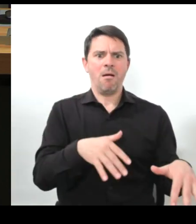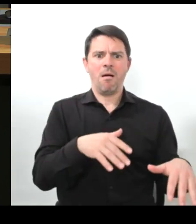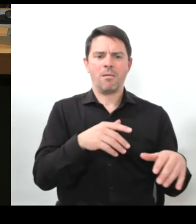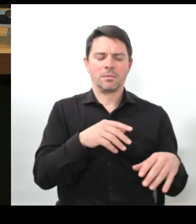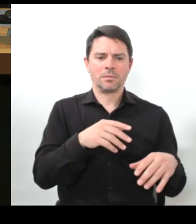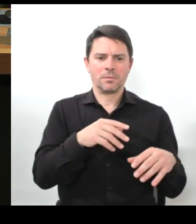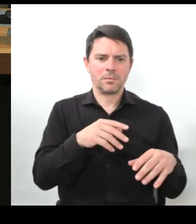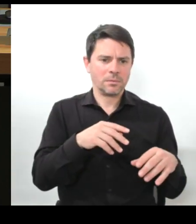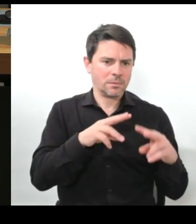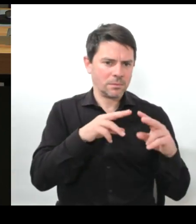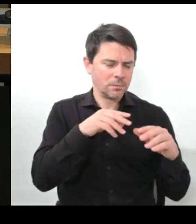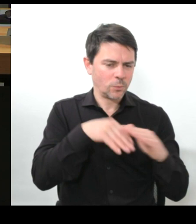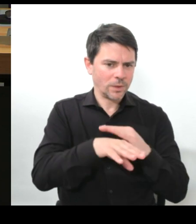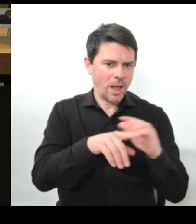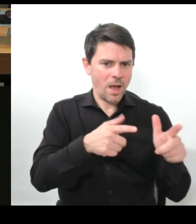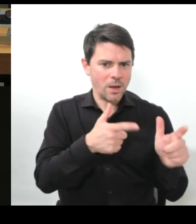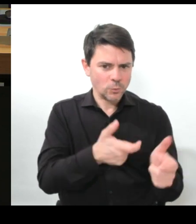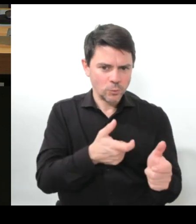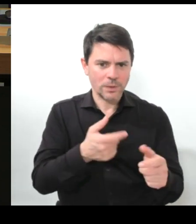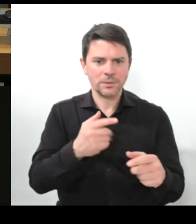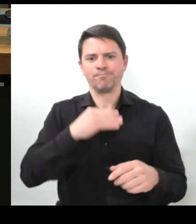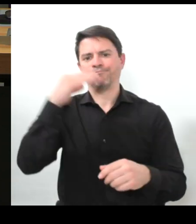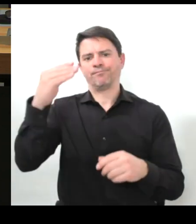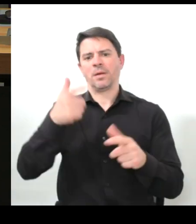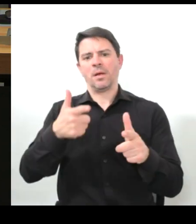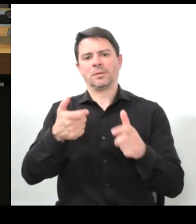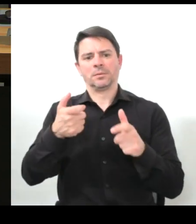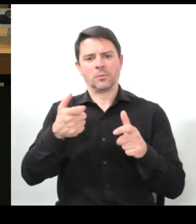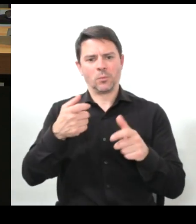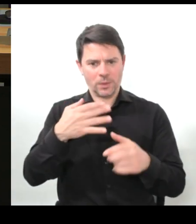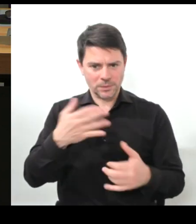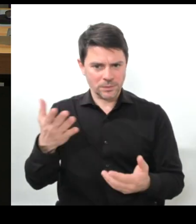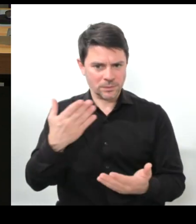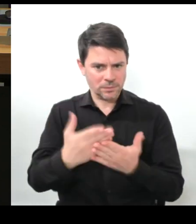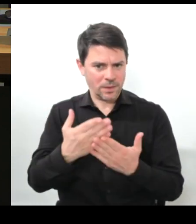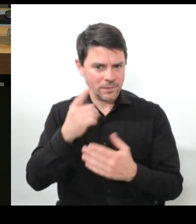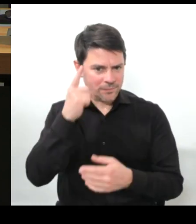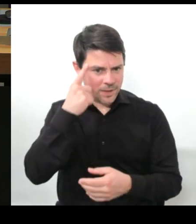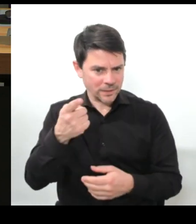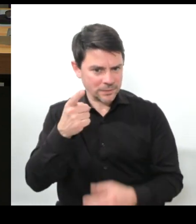der durch dieses Gesetz verbessert werden müsste. Nein, es geht darum, dass unsere landeseigenen